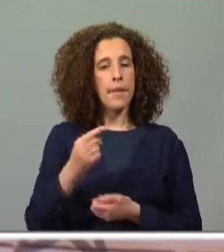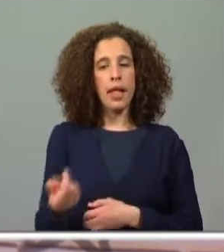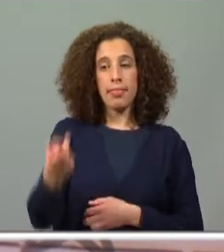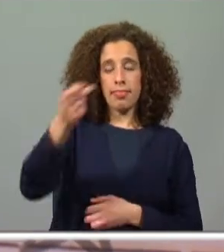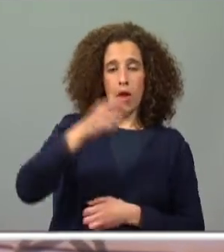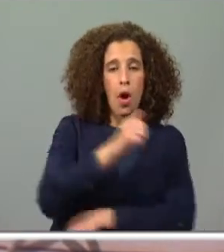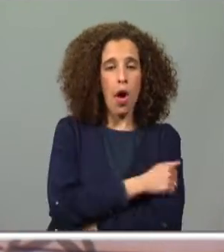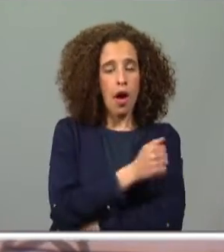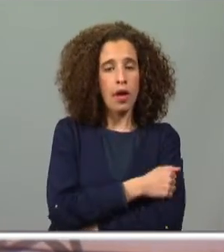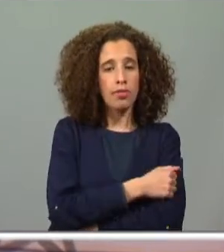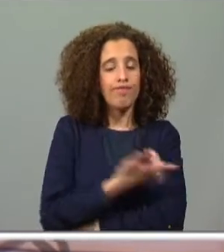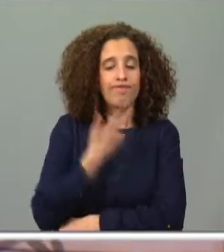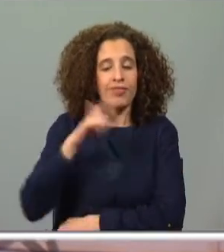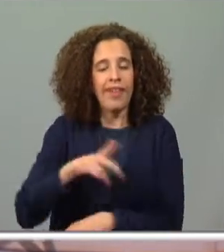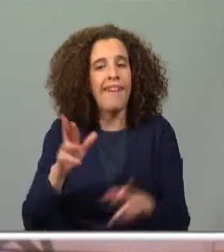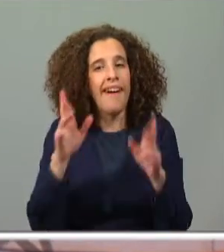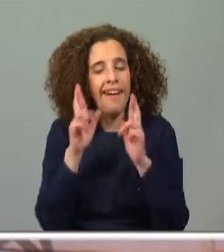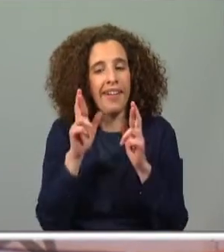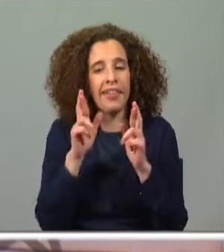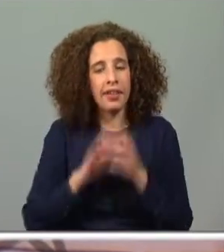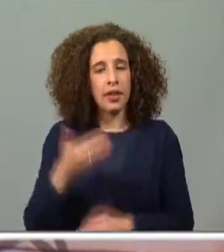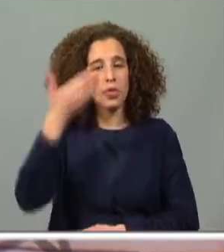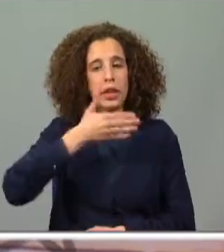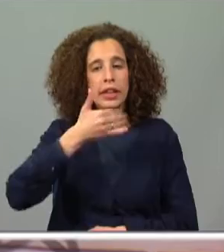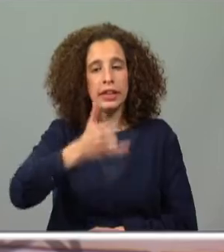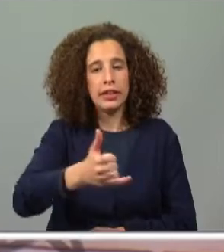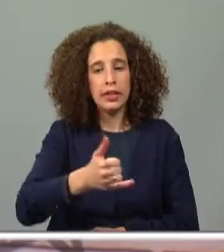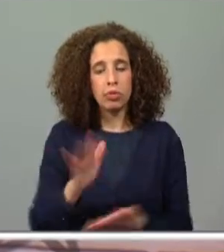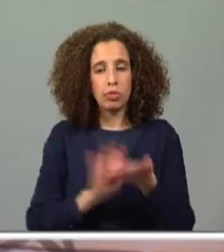a casa ainda mais uma vez com esperança de no dia seguinte tira o livro ela não 房子再次充滿希望第二天她拿出她沒有的書